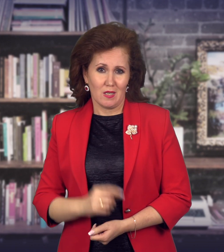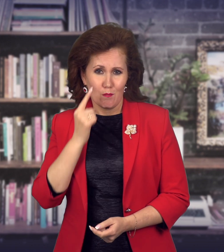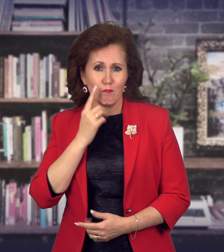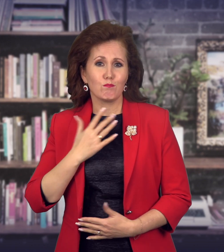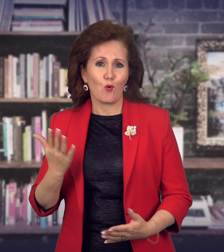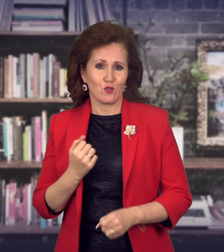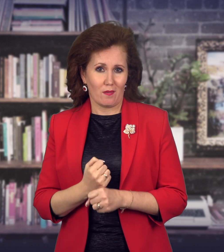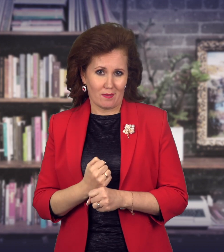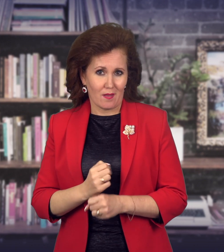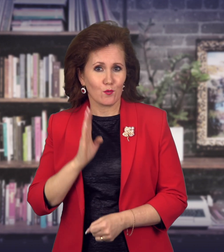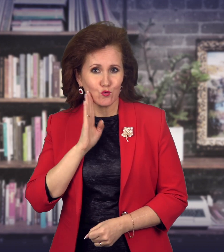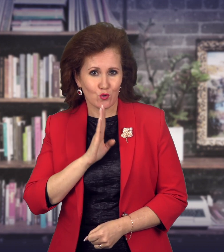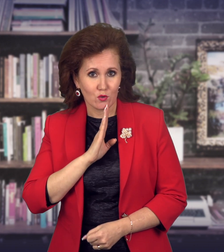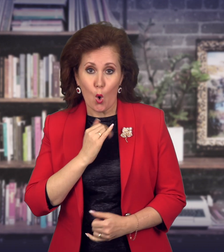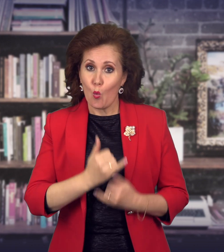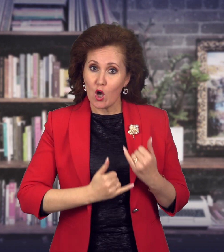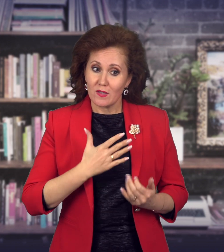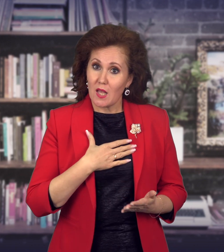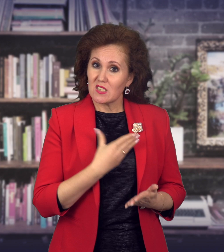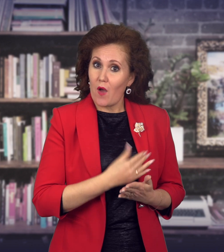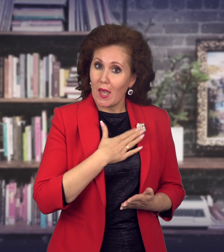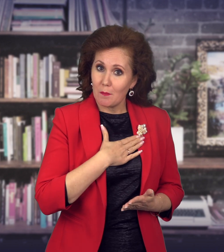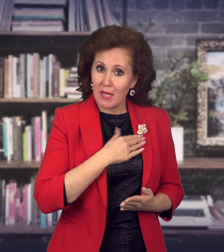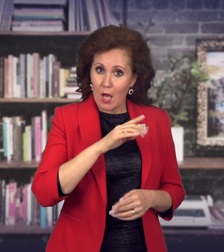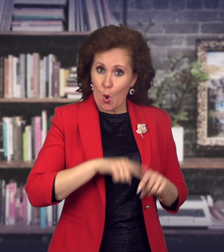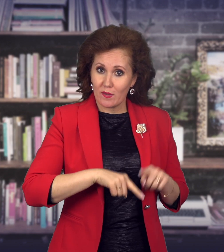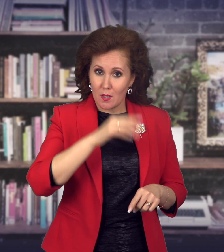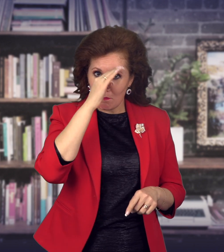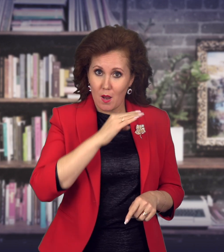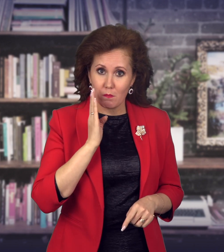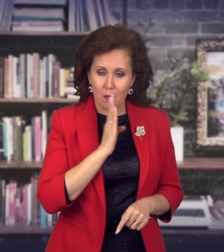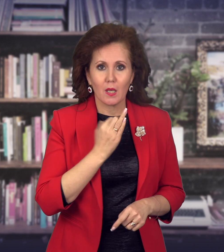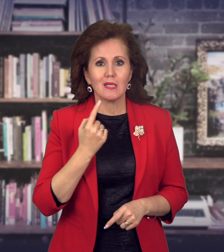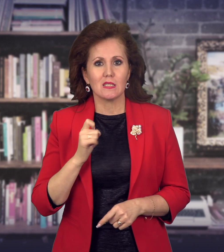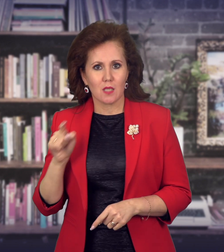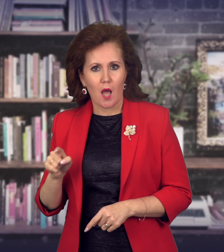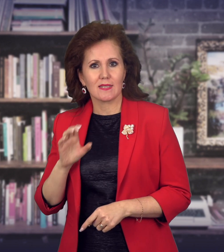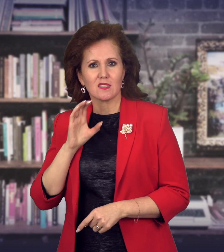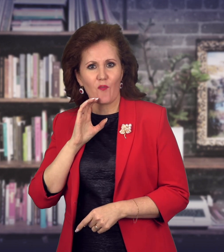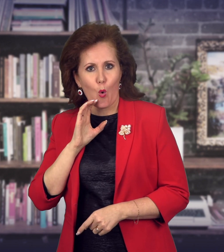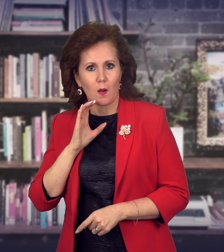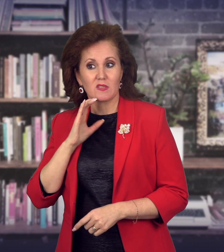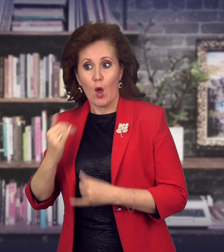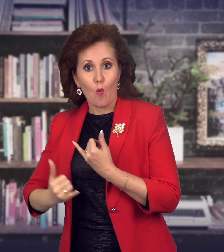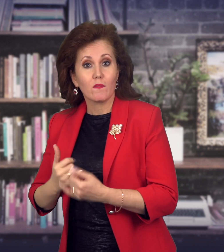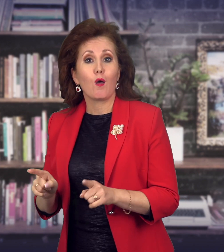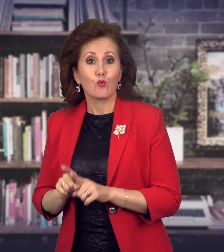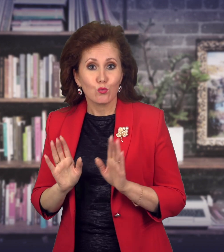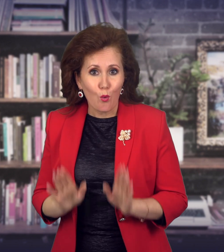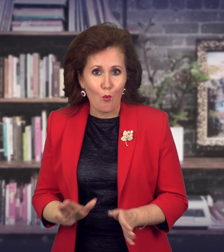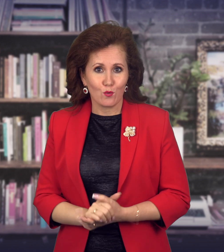Скорее всего - женщина, у которой есть ещё свои родители и свекр со свекровью.